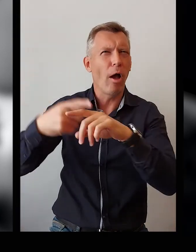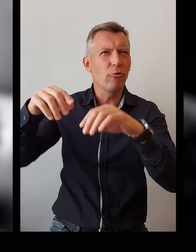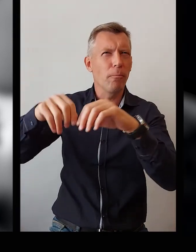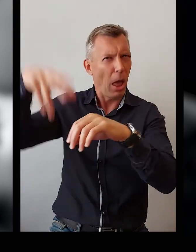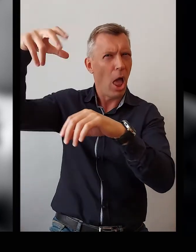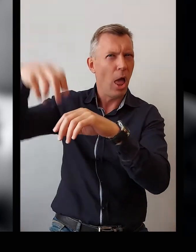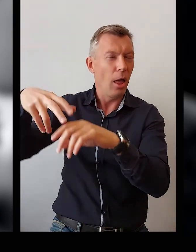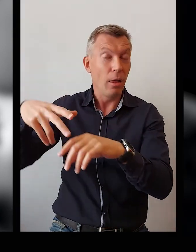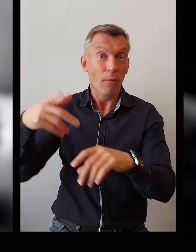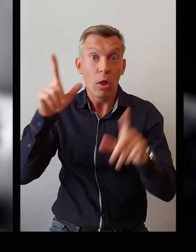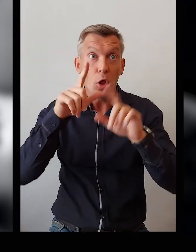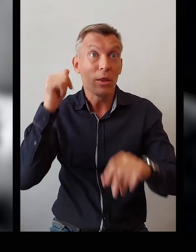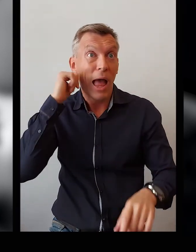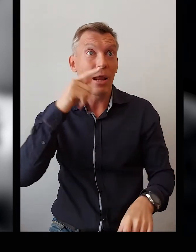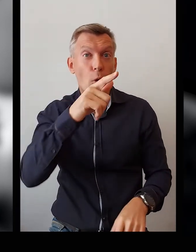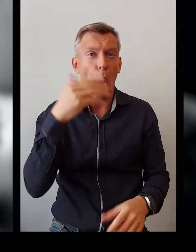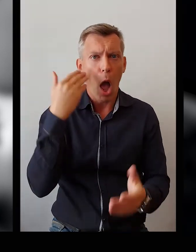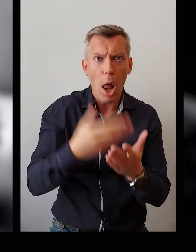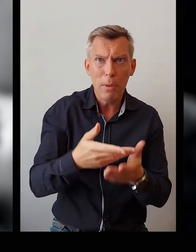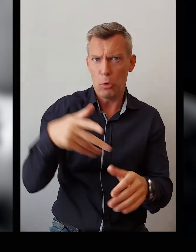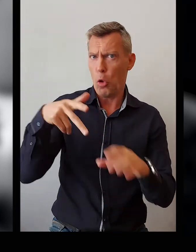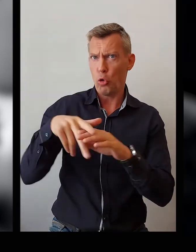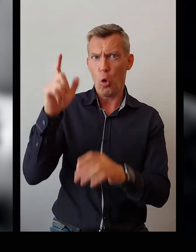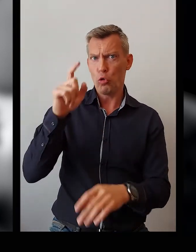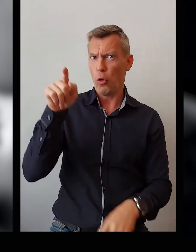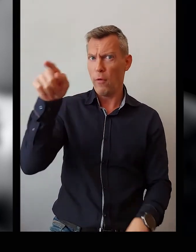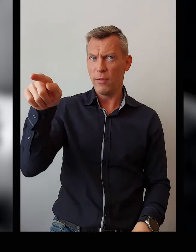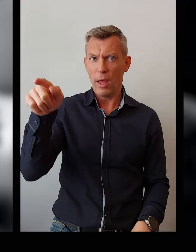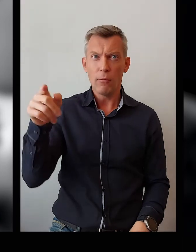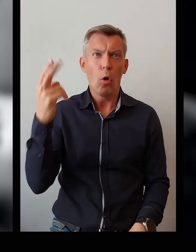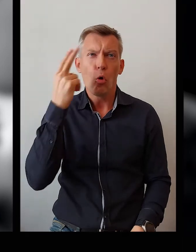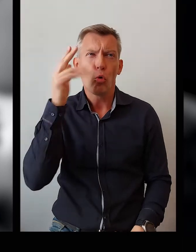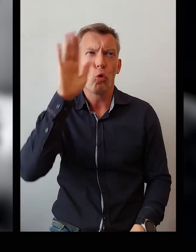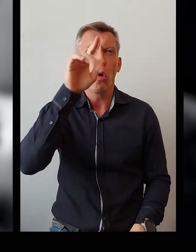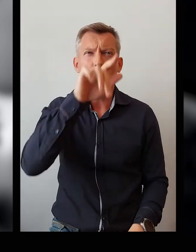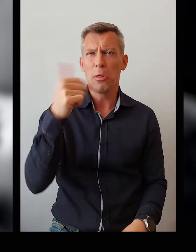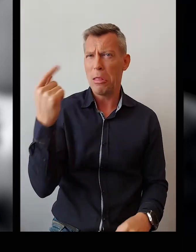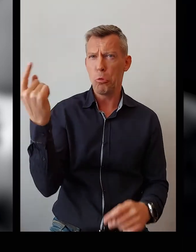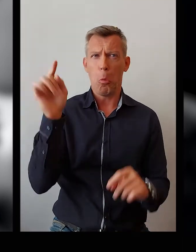tanárnői albérleteket, közkönyvtárakat, kultúrotthonok zeg-zúg szobáit,